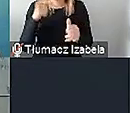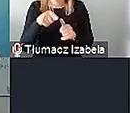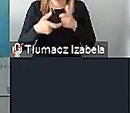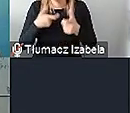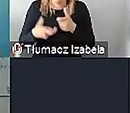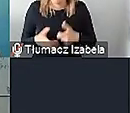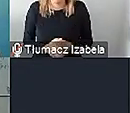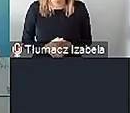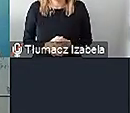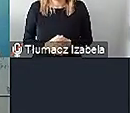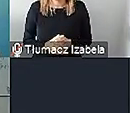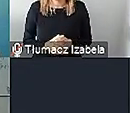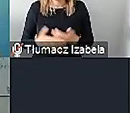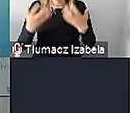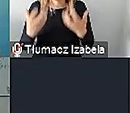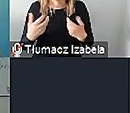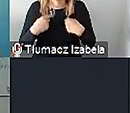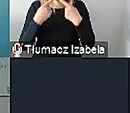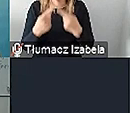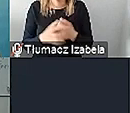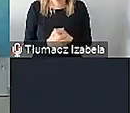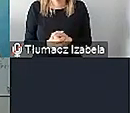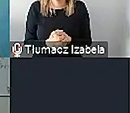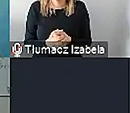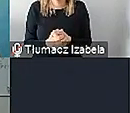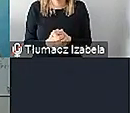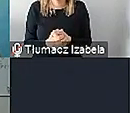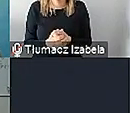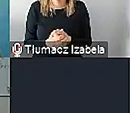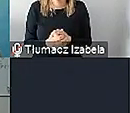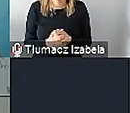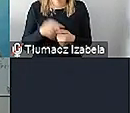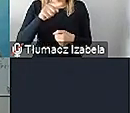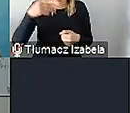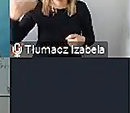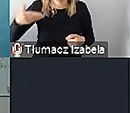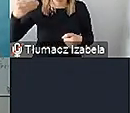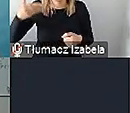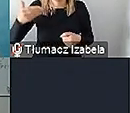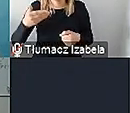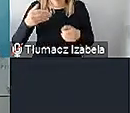Chciałam też powiedzieć państwu, że ta prezentacja, jak również nagranie z dzisiejszego spotkania